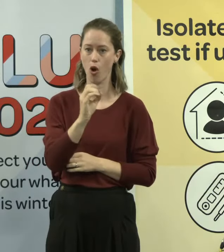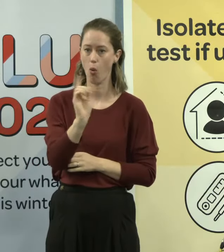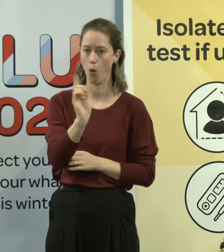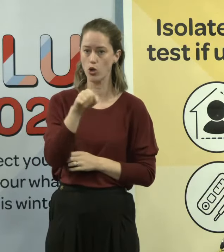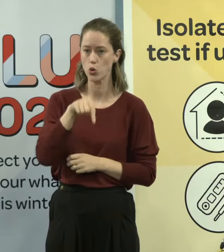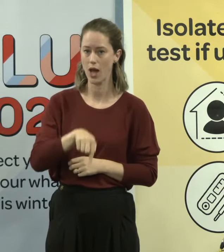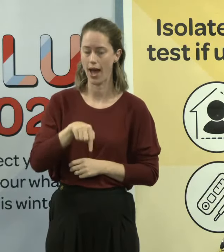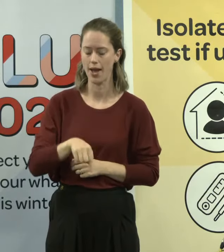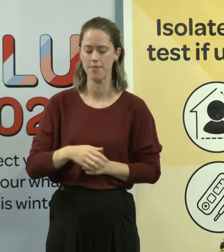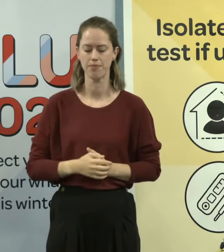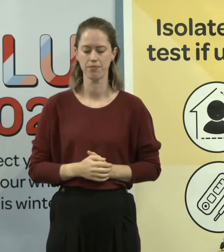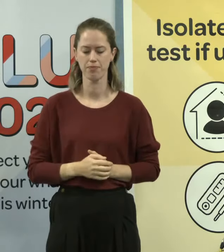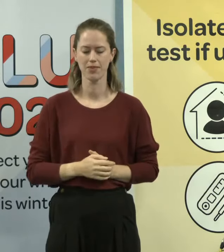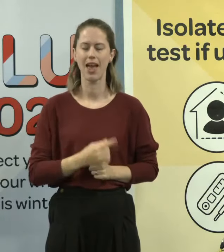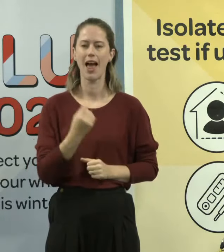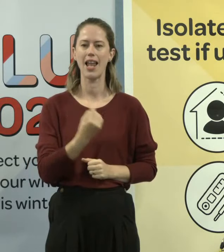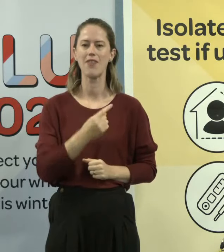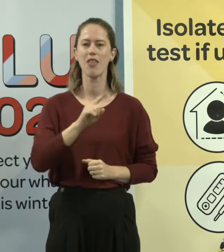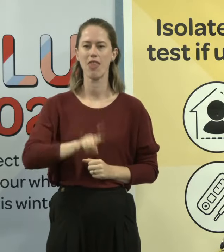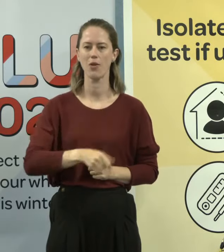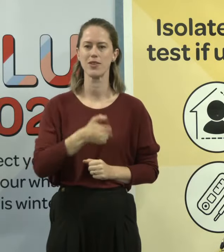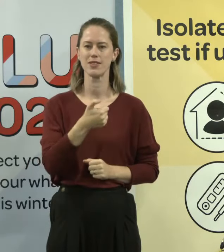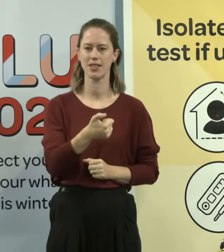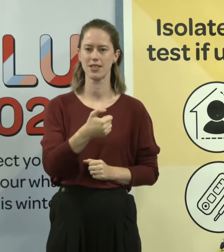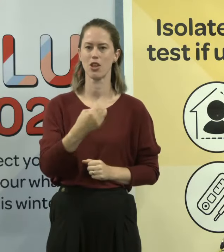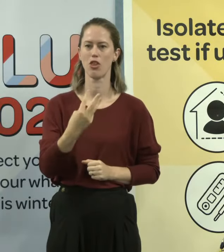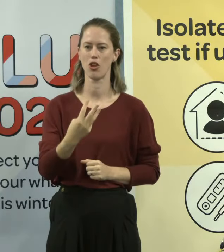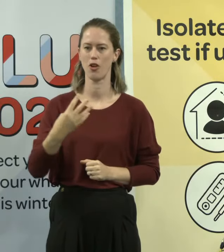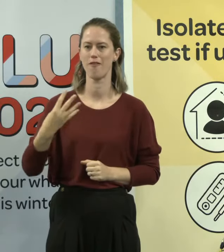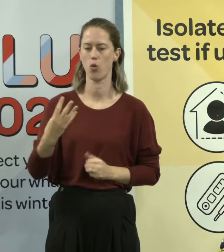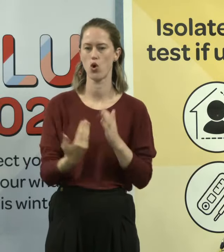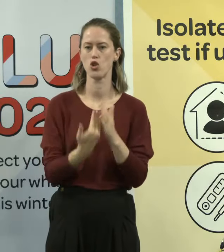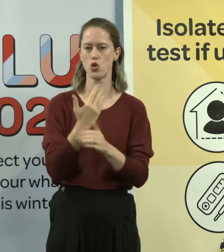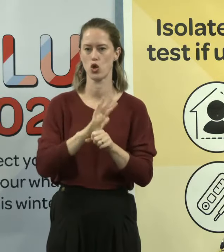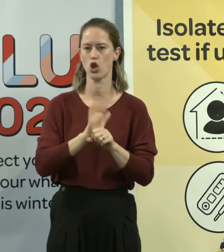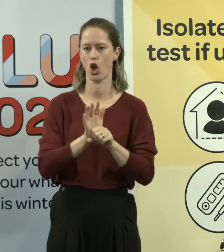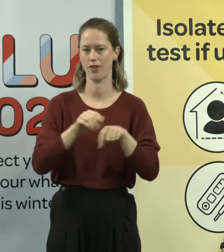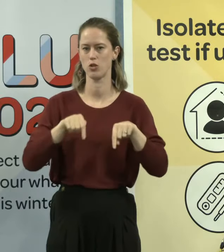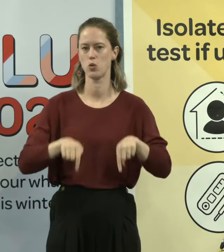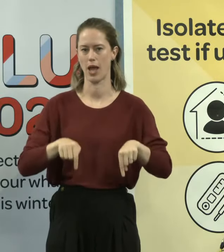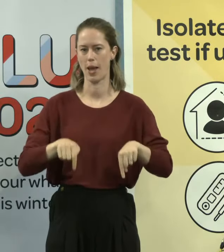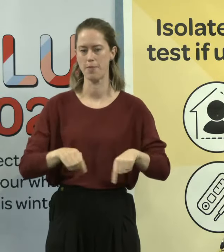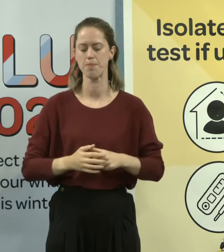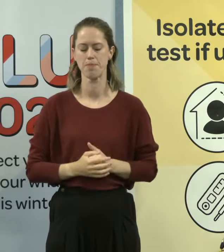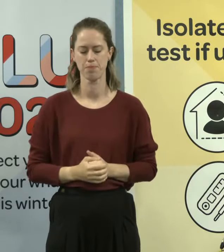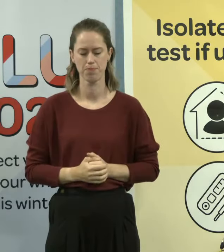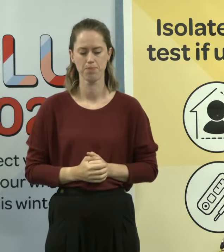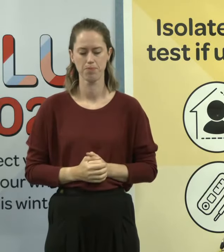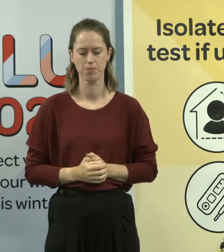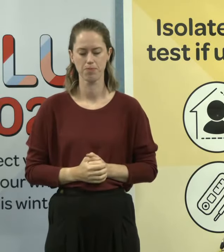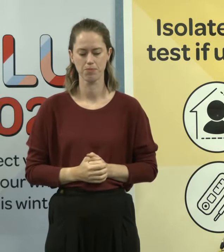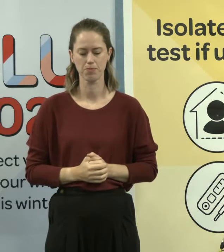te whai Kei te haere tonu nga